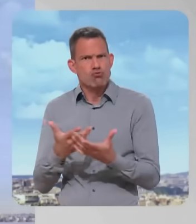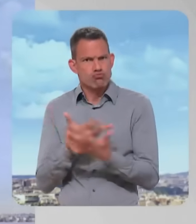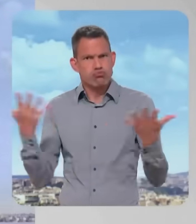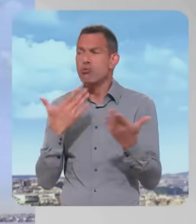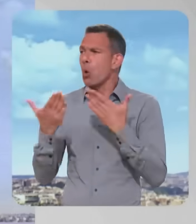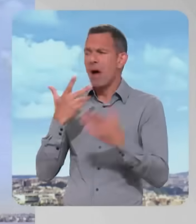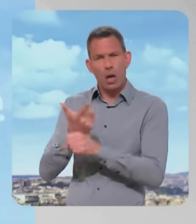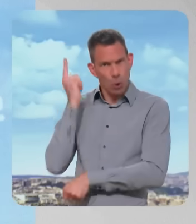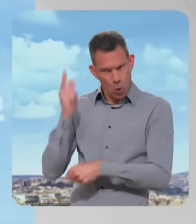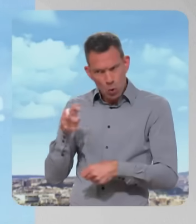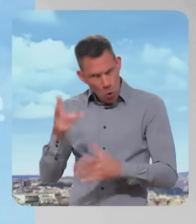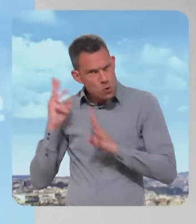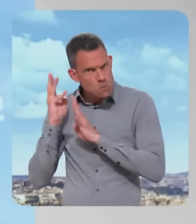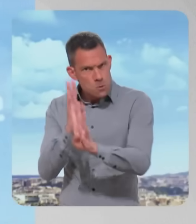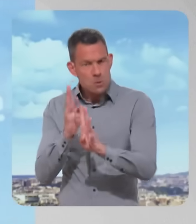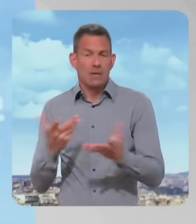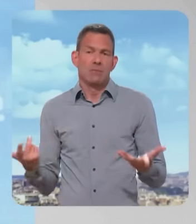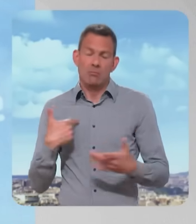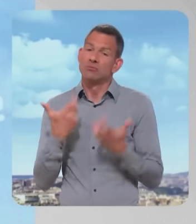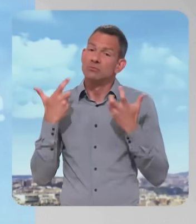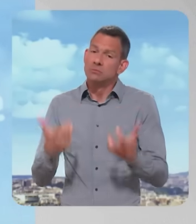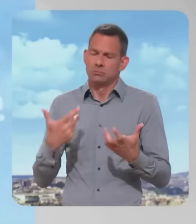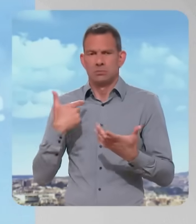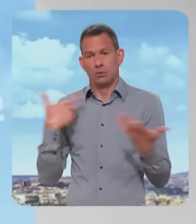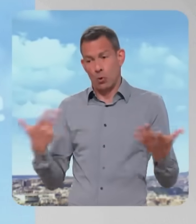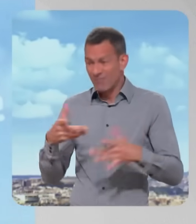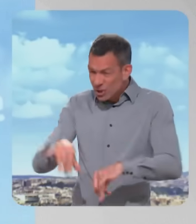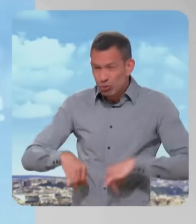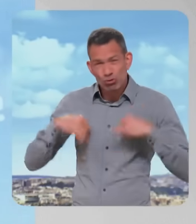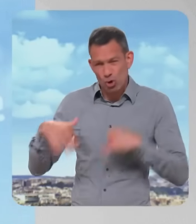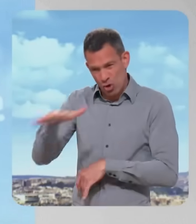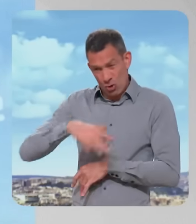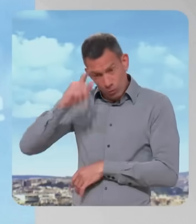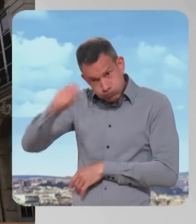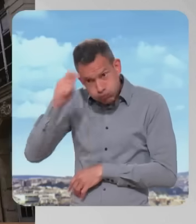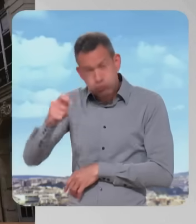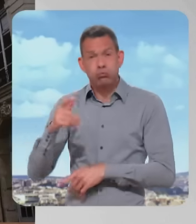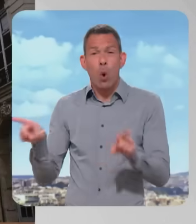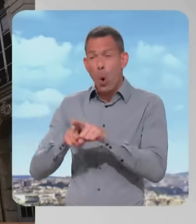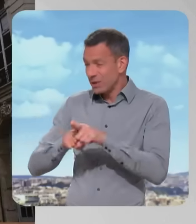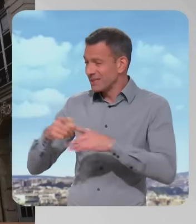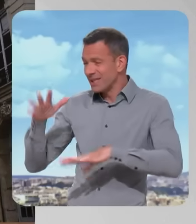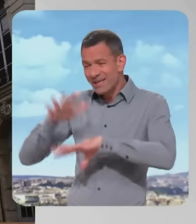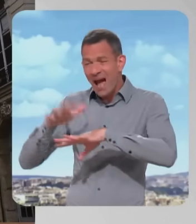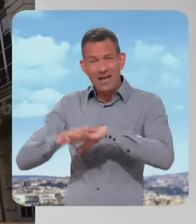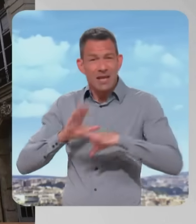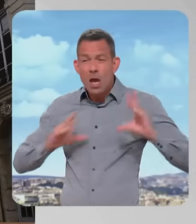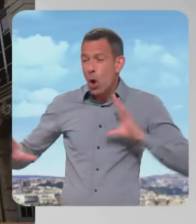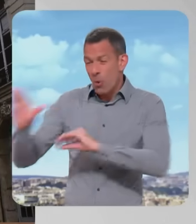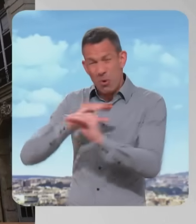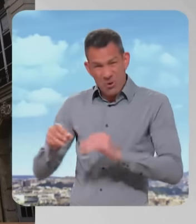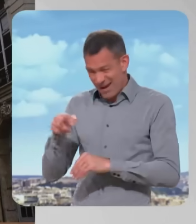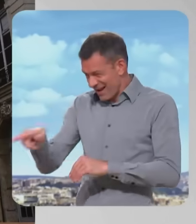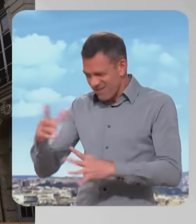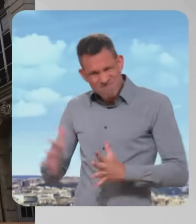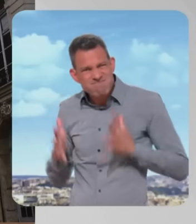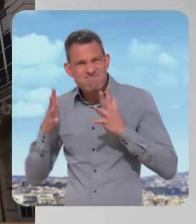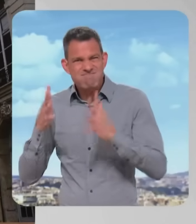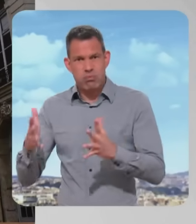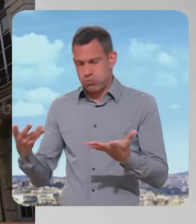M.Bompard: Plein de gens feraient un bon Premier ministre.